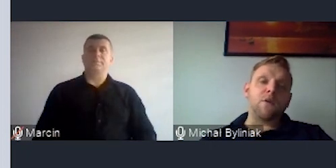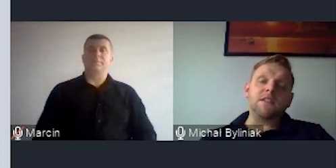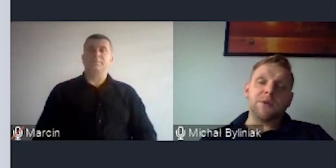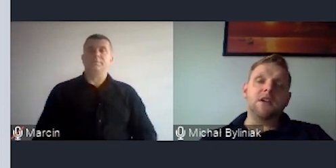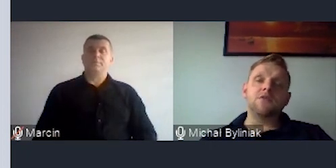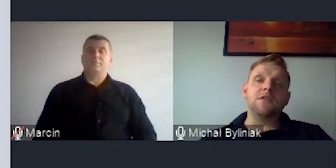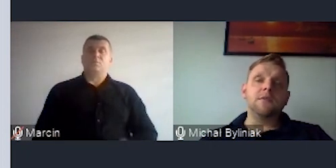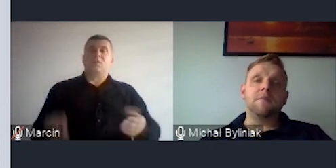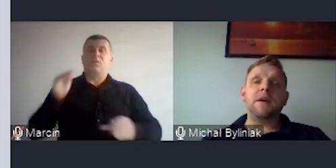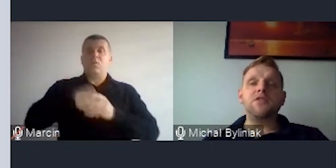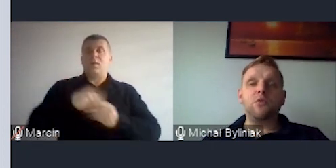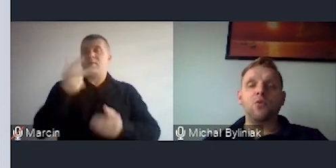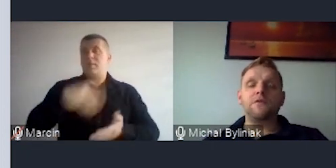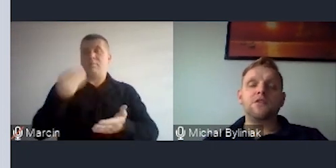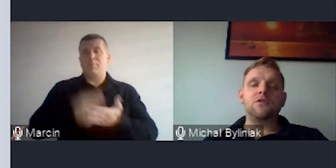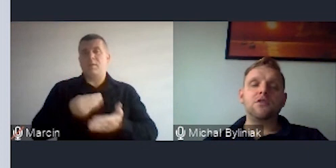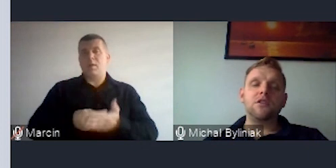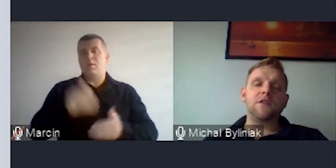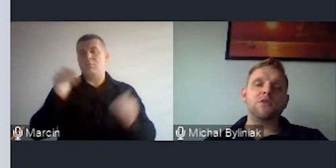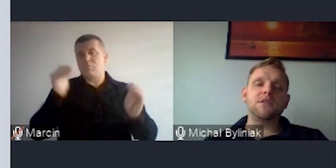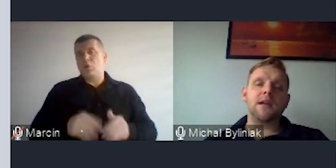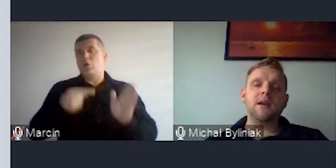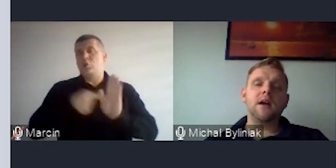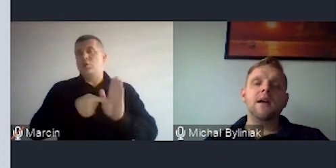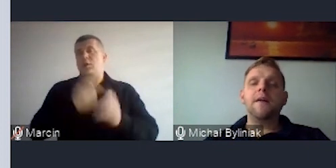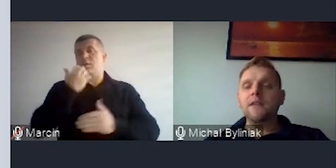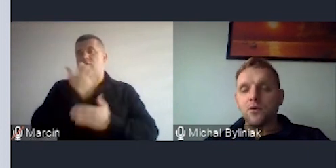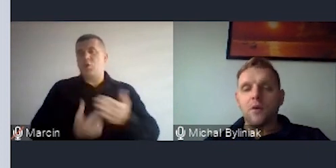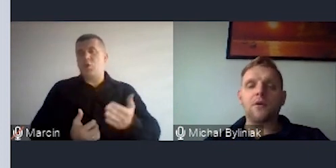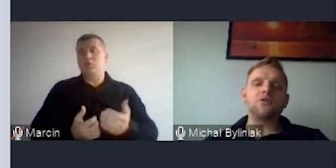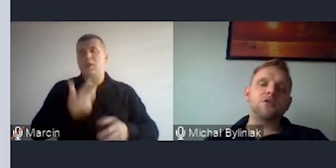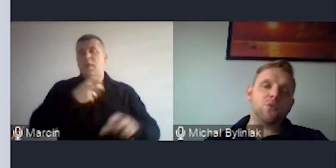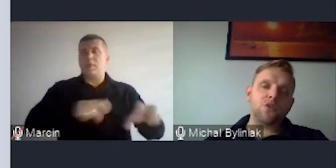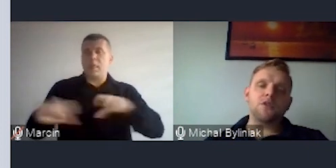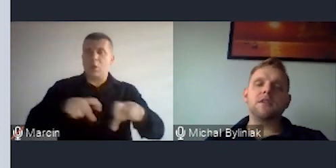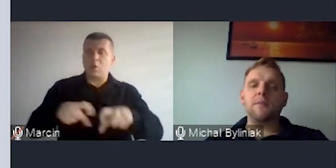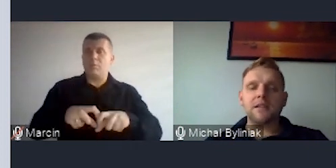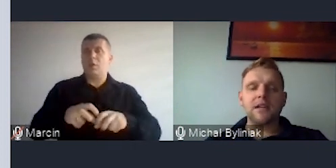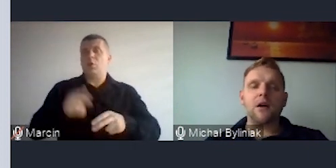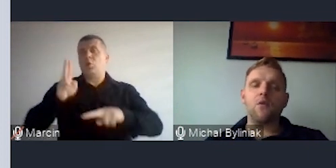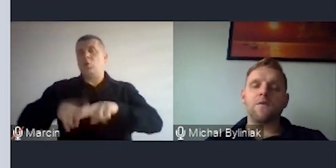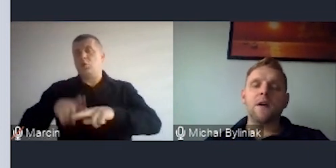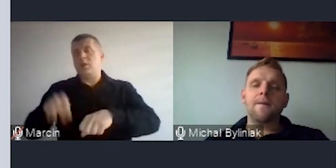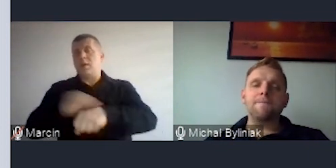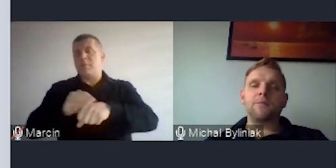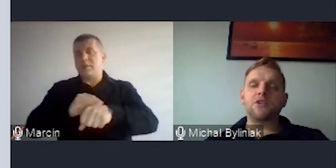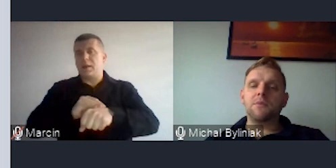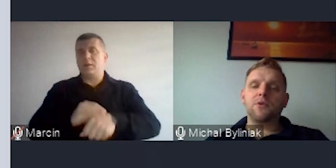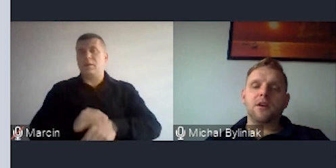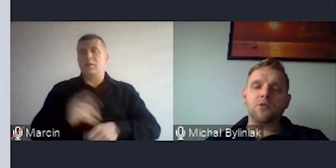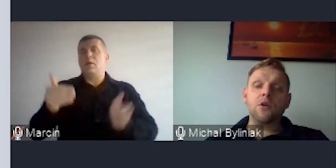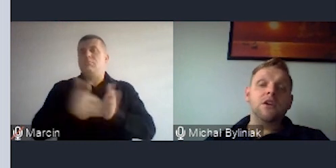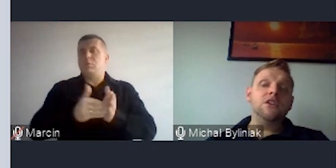Wkład niepieniężny będzie mógł również dotyczyć wykorzystania nieruchomości, urządzeń, materiałów na potrzeby projektu